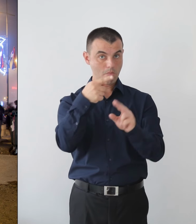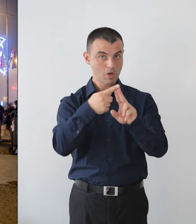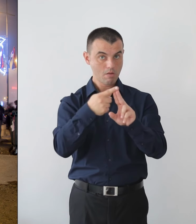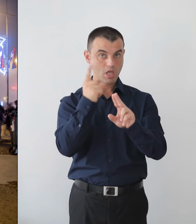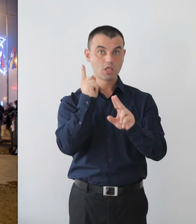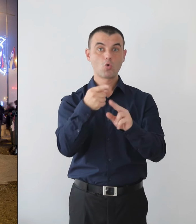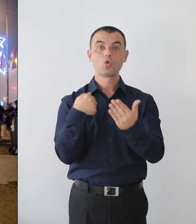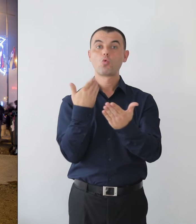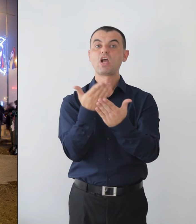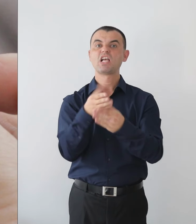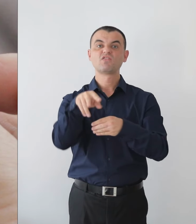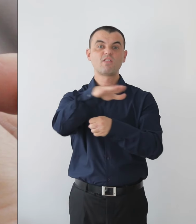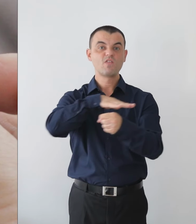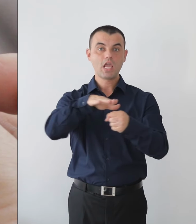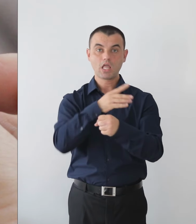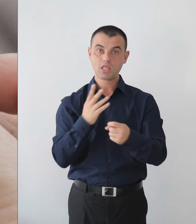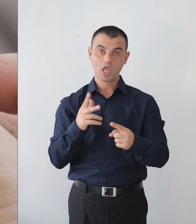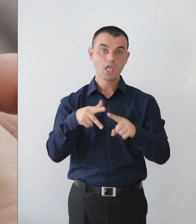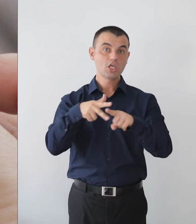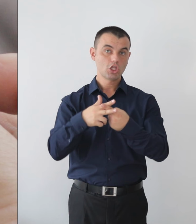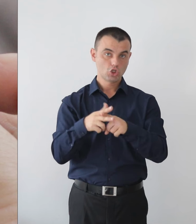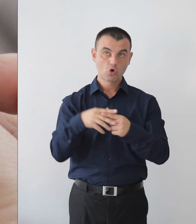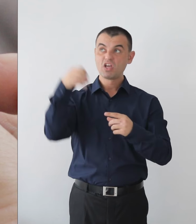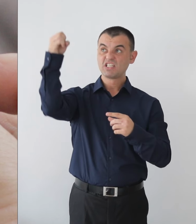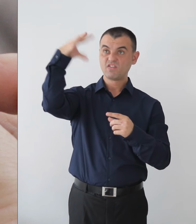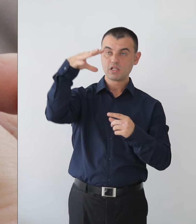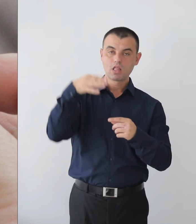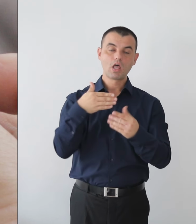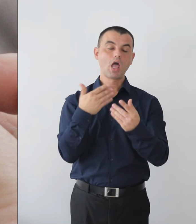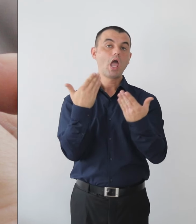който ще се отрази най-малко на естетиката на кадъра и да настрои светлината.